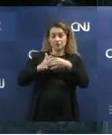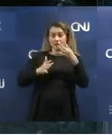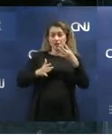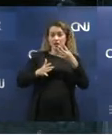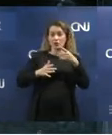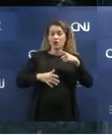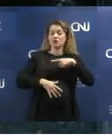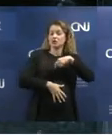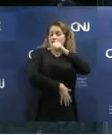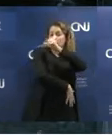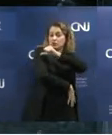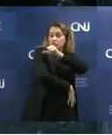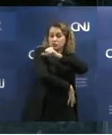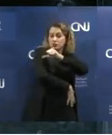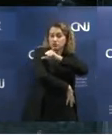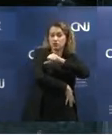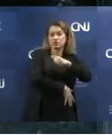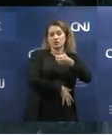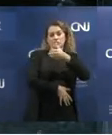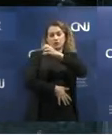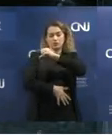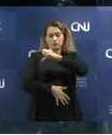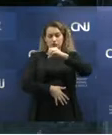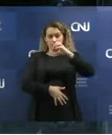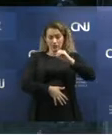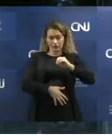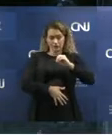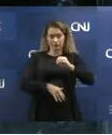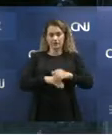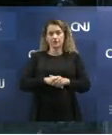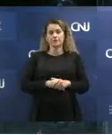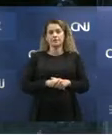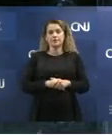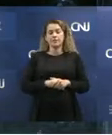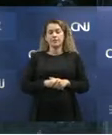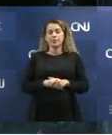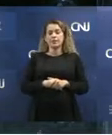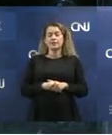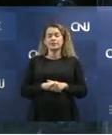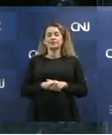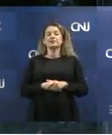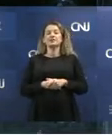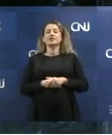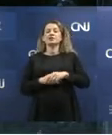isso em 1990. Que réu preso era a maior,